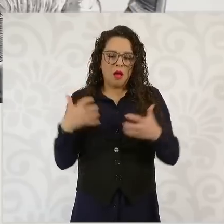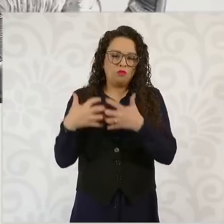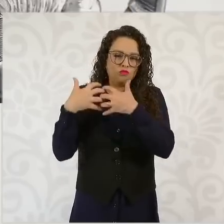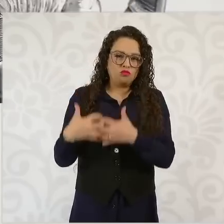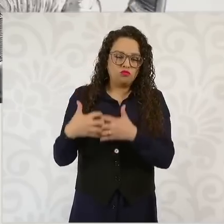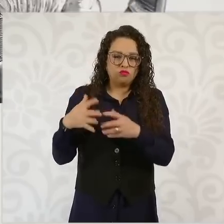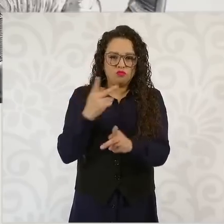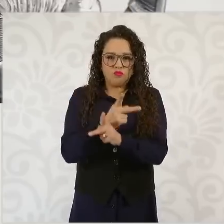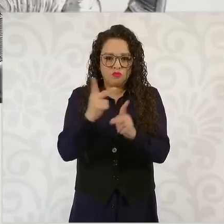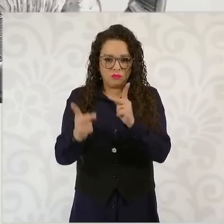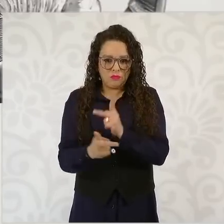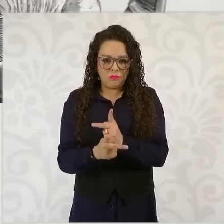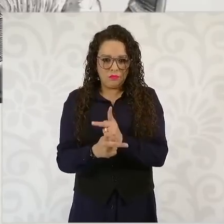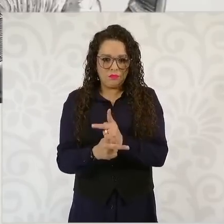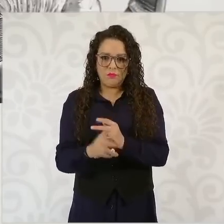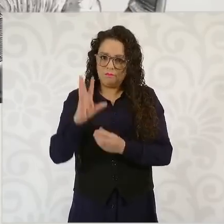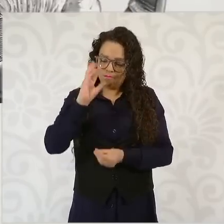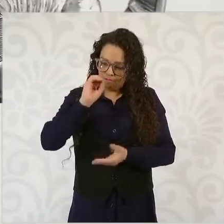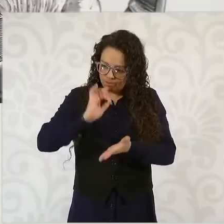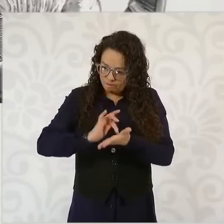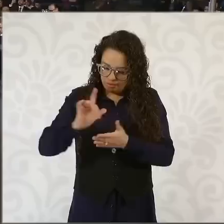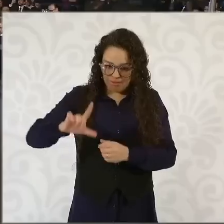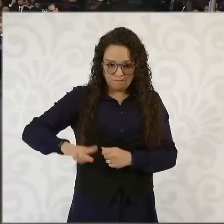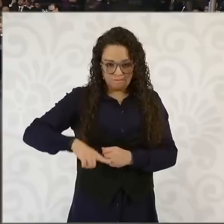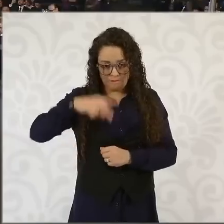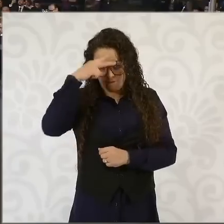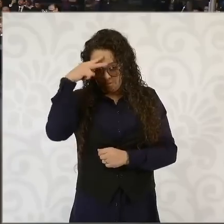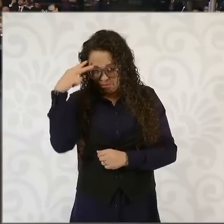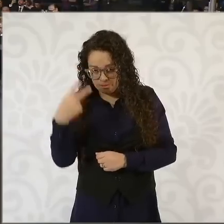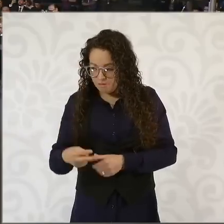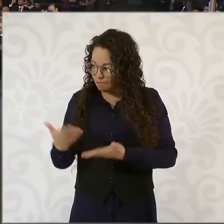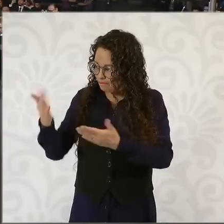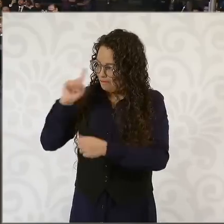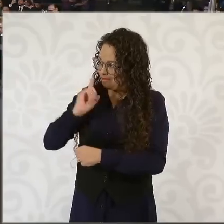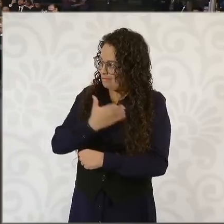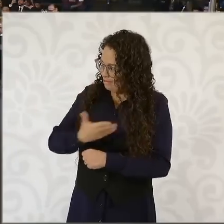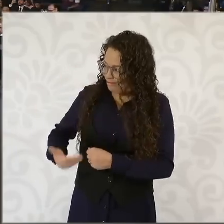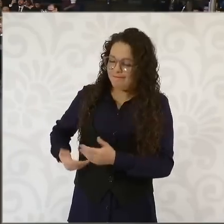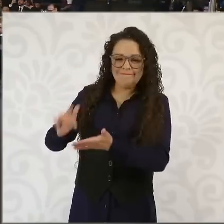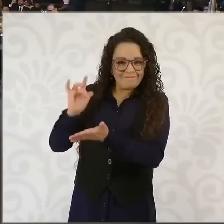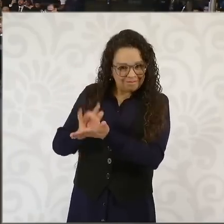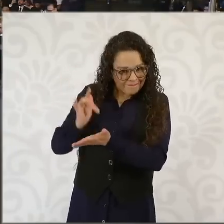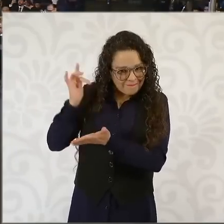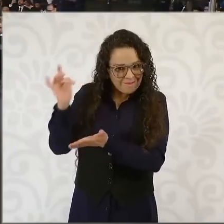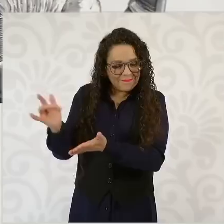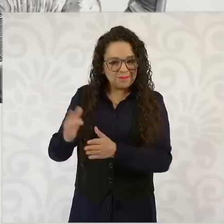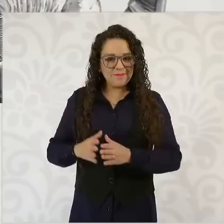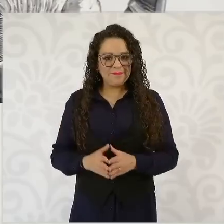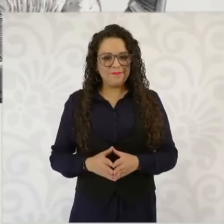México por este espacio Muchas gracias señora presidenta por este mismo y la oportunidad de